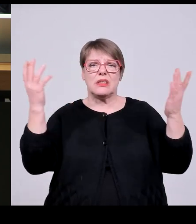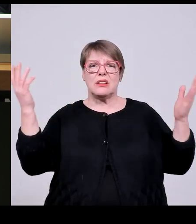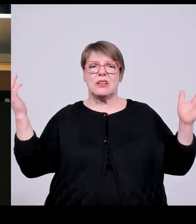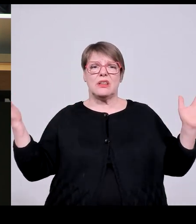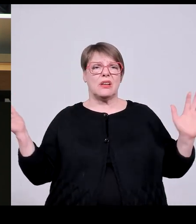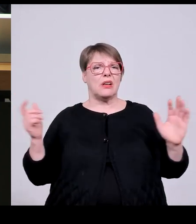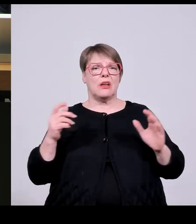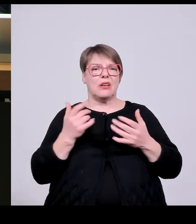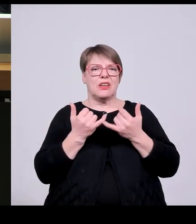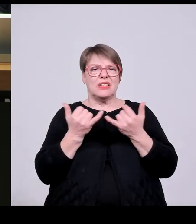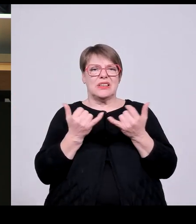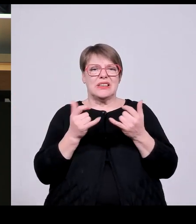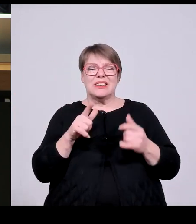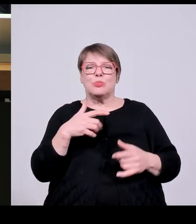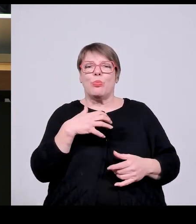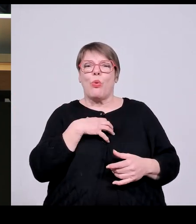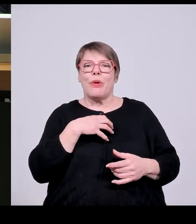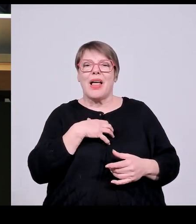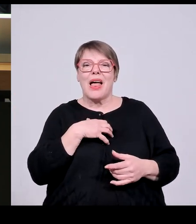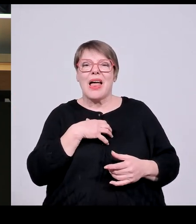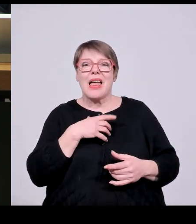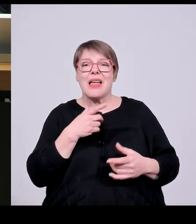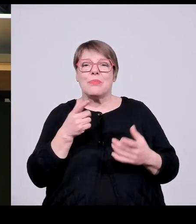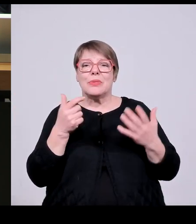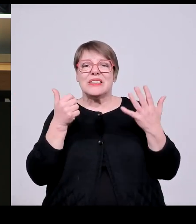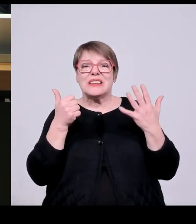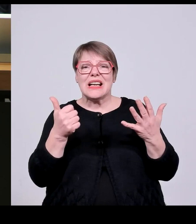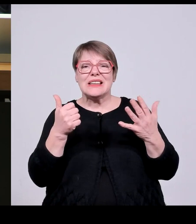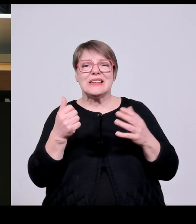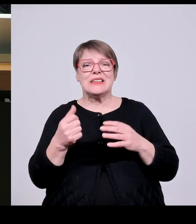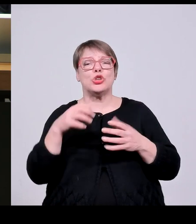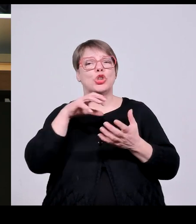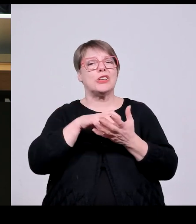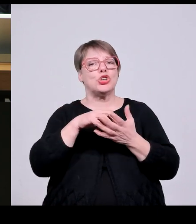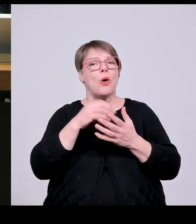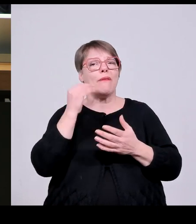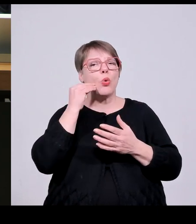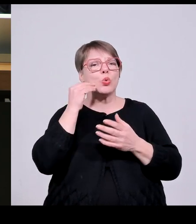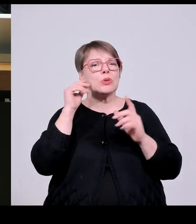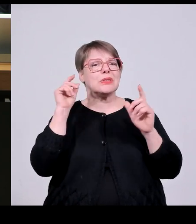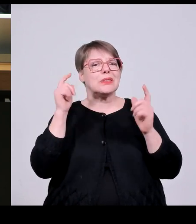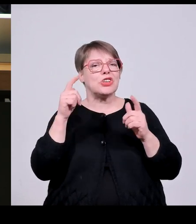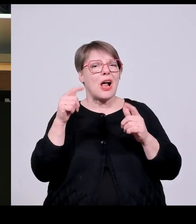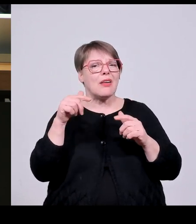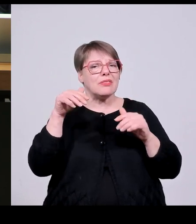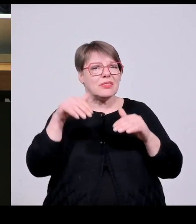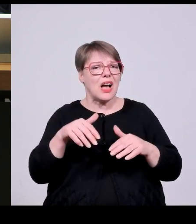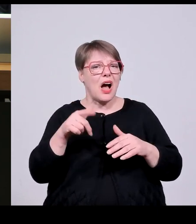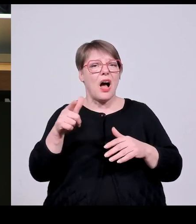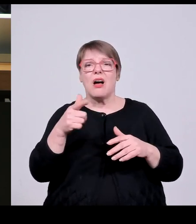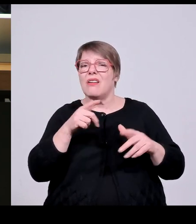Das ist doch an der Stelle genau das Problem: Wenn wir künftig weiter bezahlbaren Wohnraum in der Stadt haben wollen, dann müssen die städtischen